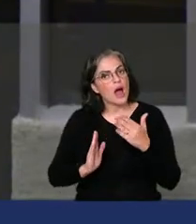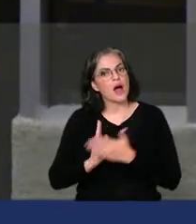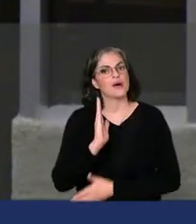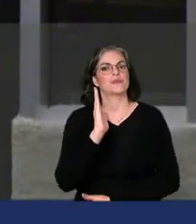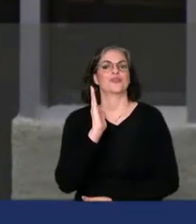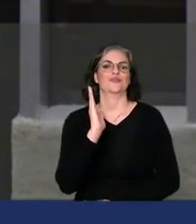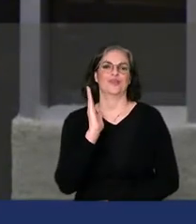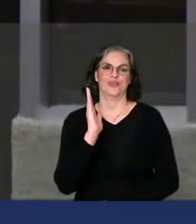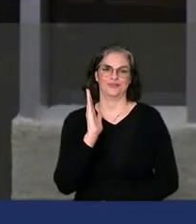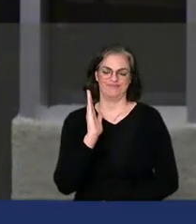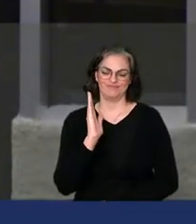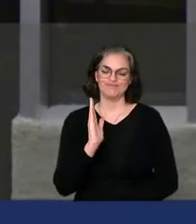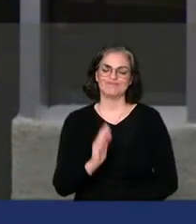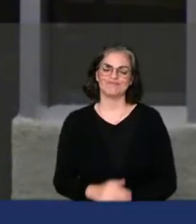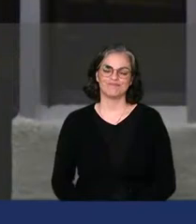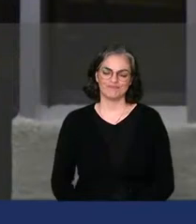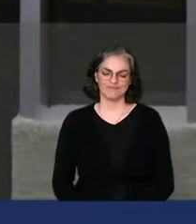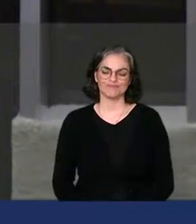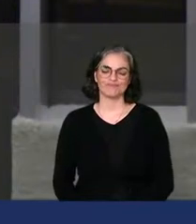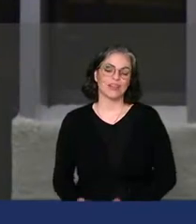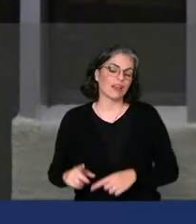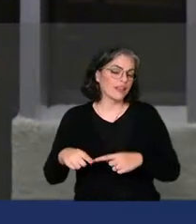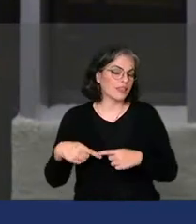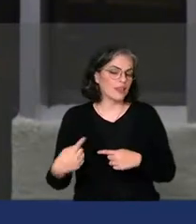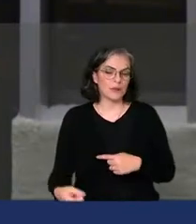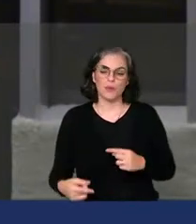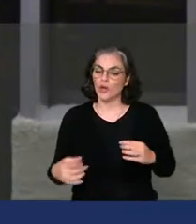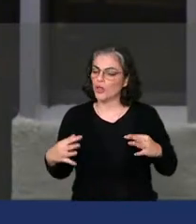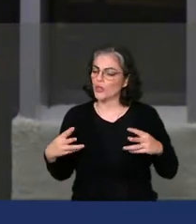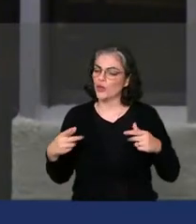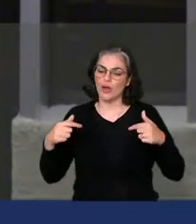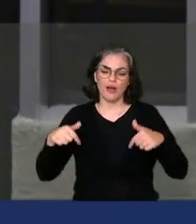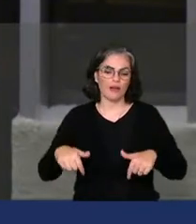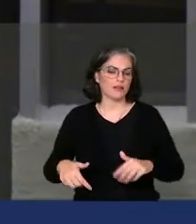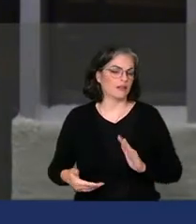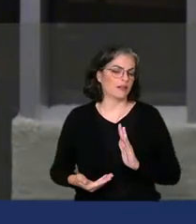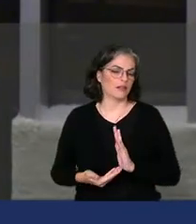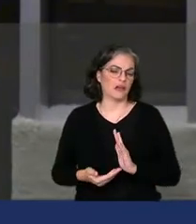SENADO APROVOU ESTA LEI E A PARTIR DAÍTODOS AQUI NA CÂ MARA, FORA DA CÂMARA,